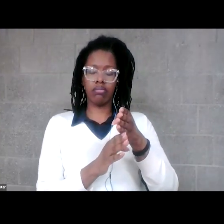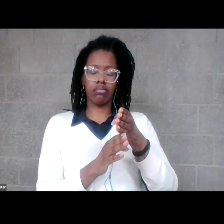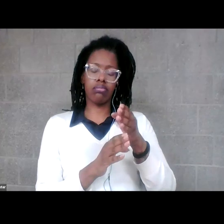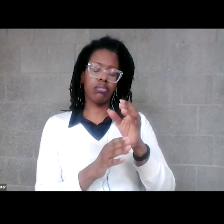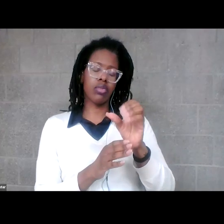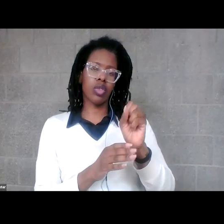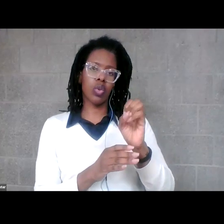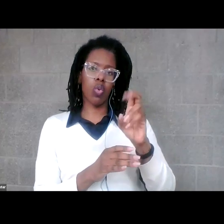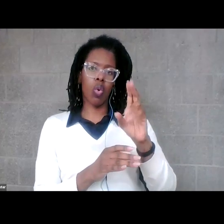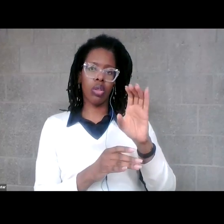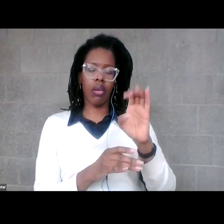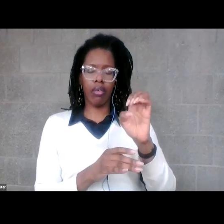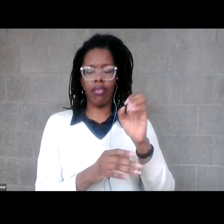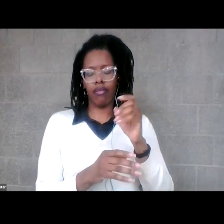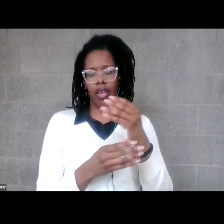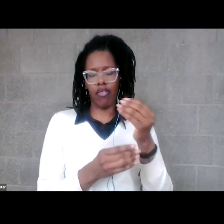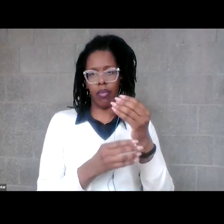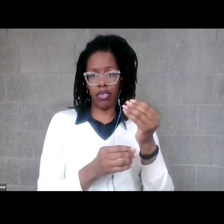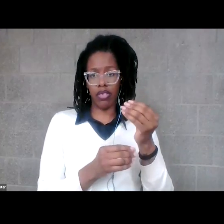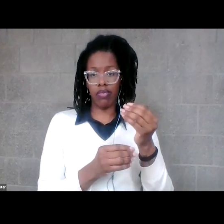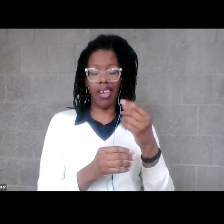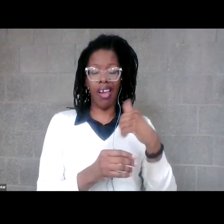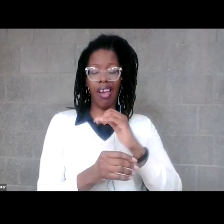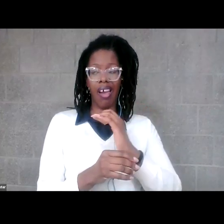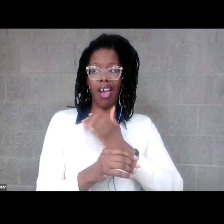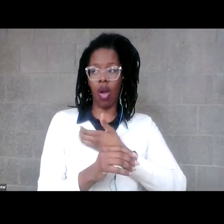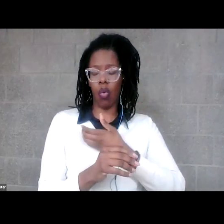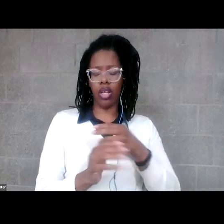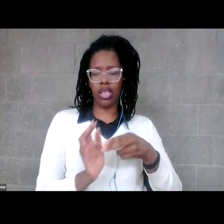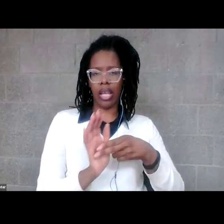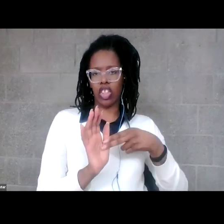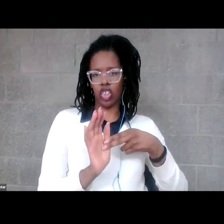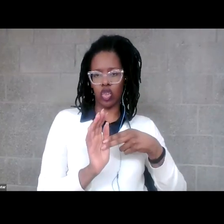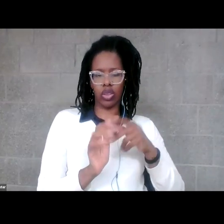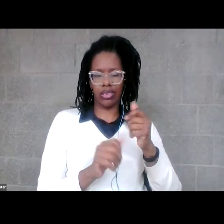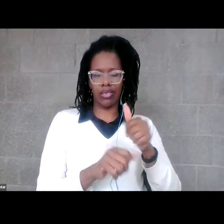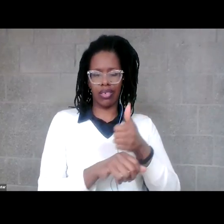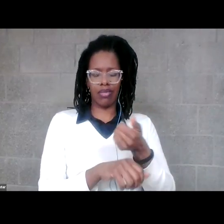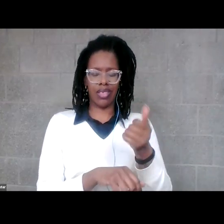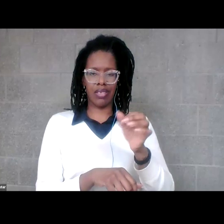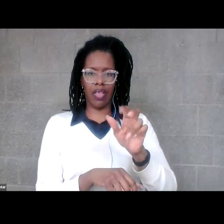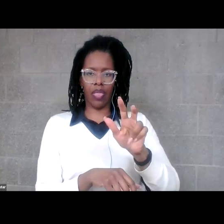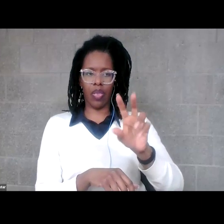el Diccionario de Títulos Ocupacionales en 1938. Sin embargo, el Departamento de Trabajo dejó de actualizar